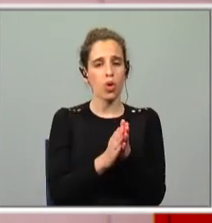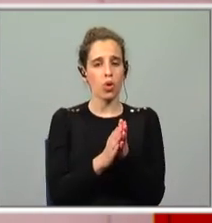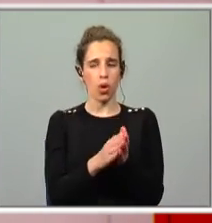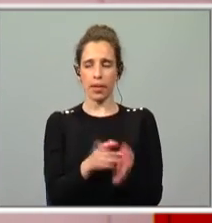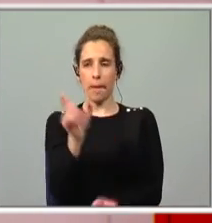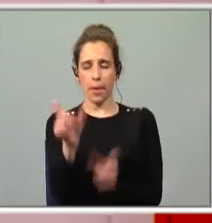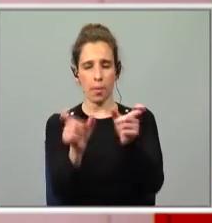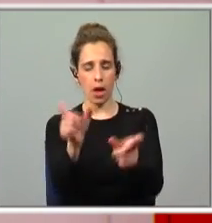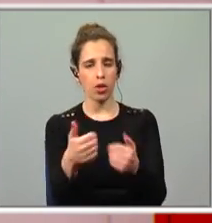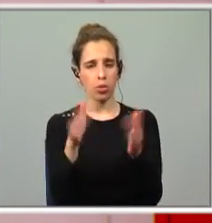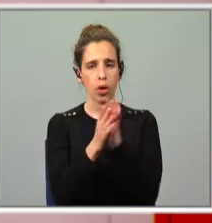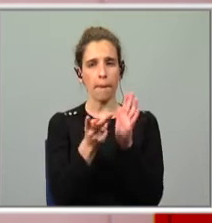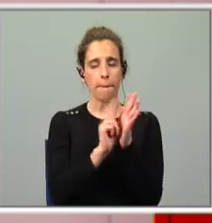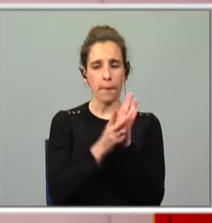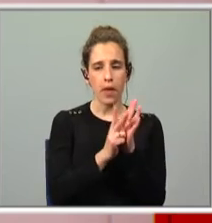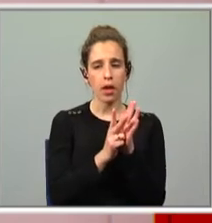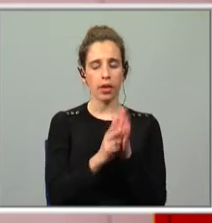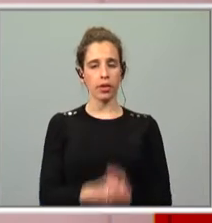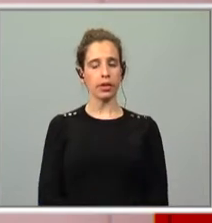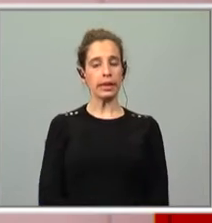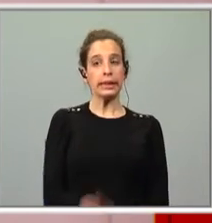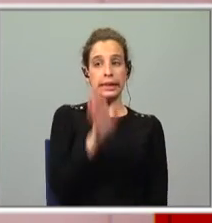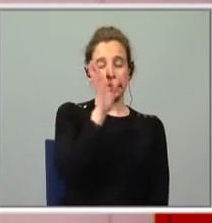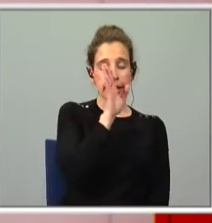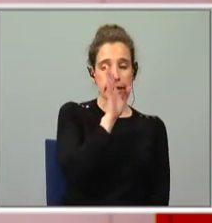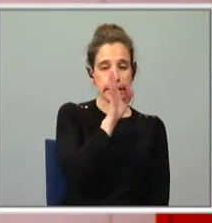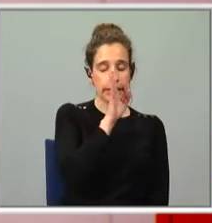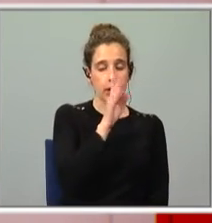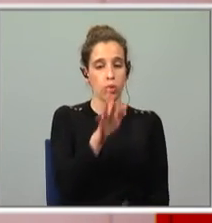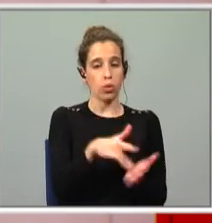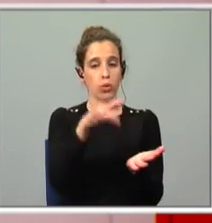de todo o vocabulário todas as palavras se temos um dicionário por perto 所有詞彙中的所有單詞如果我們附近有字典